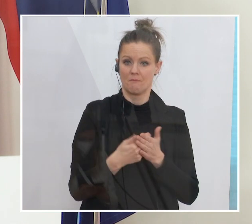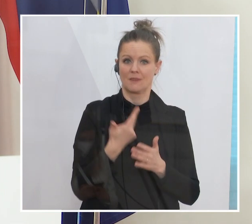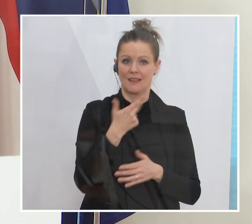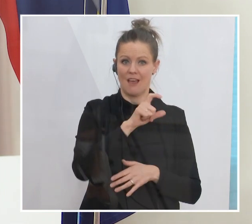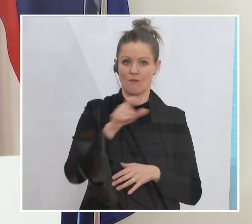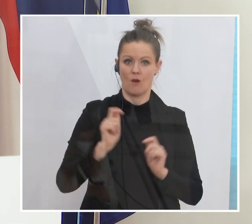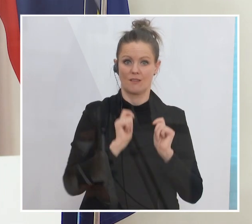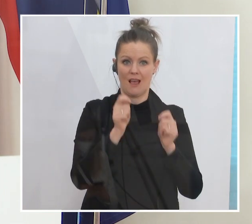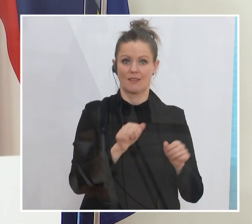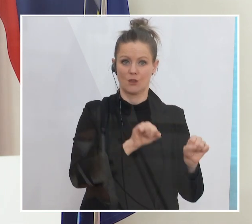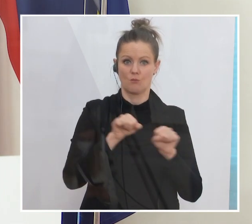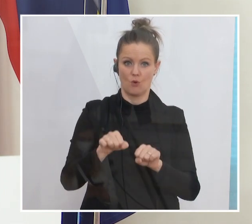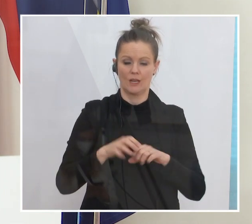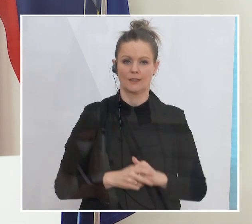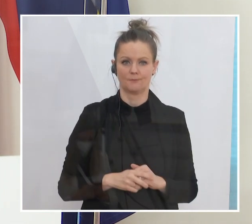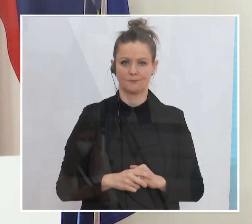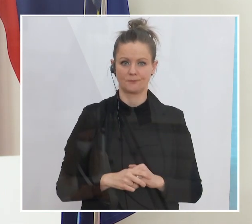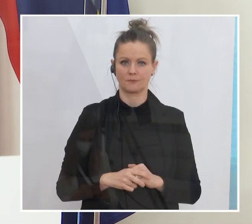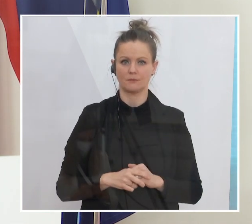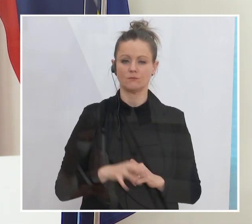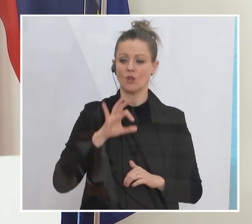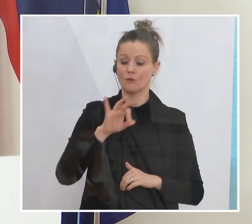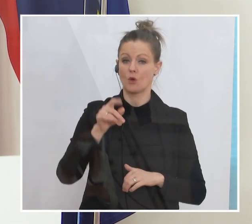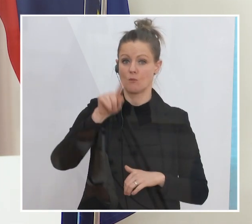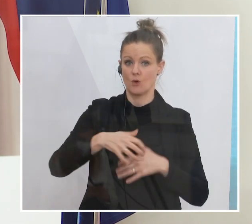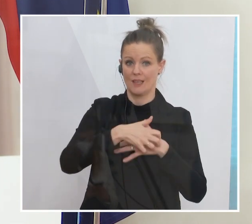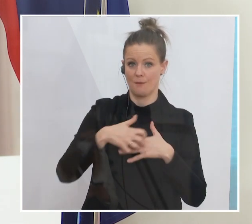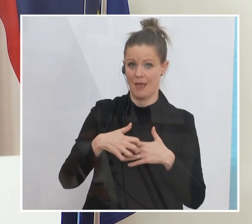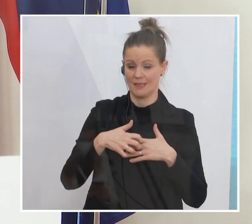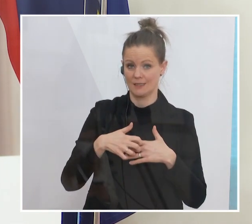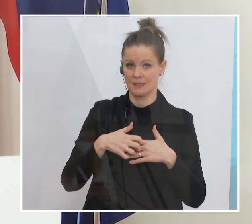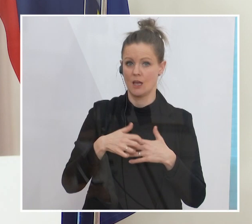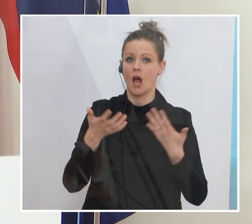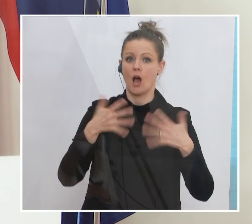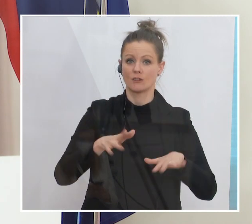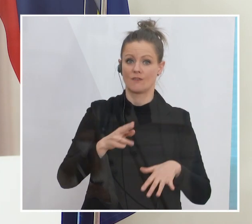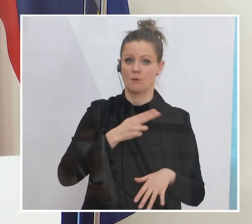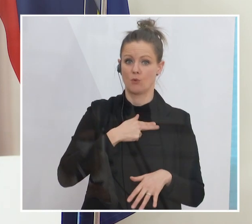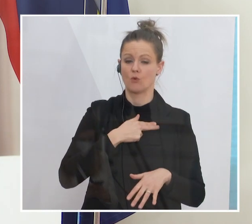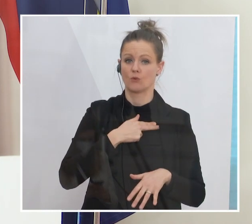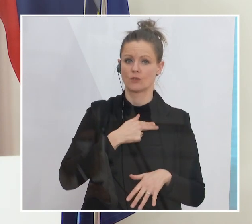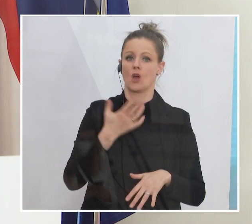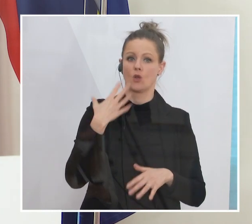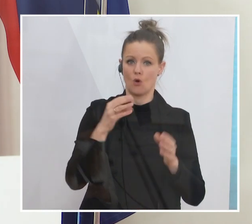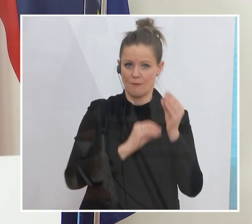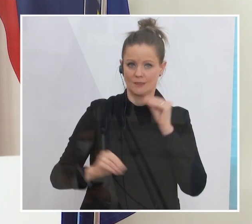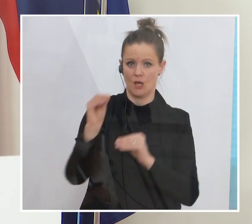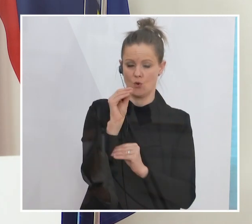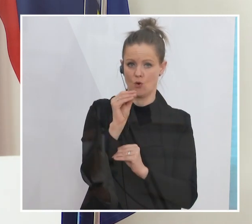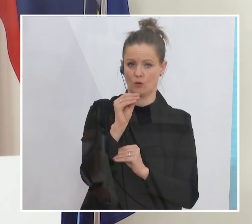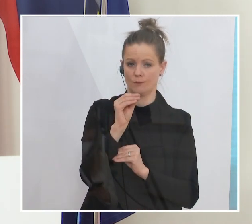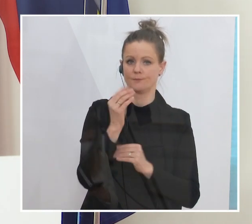ist. Für den Monat März werden wir jetzt diesen Ausfallsbonus nochmals erhöhen und zwar statt der